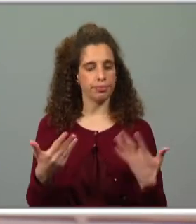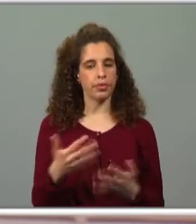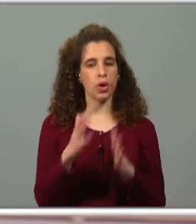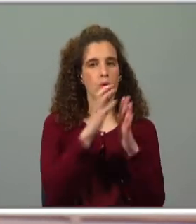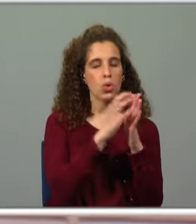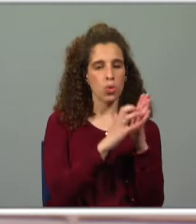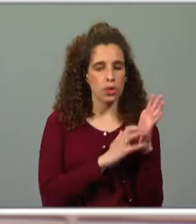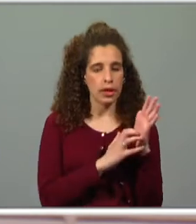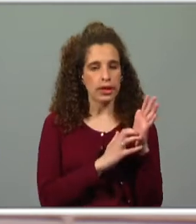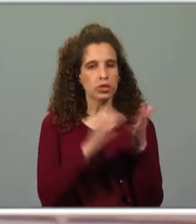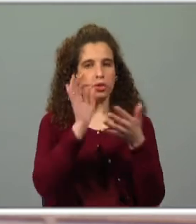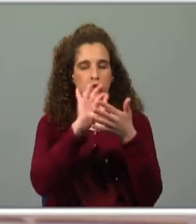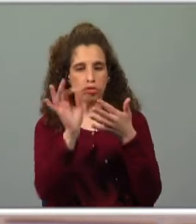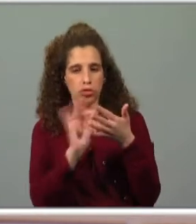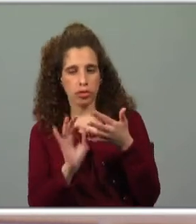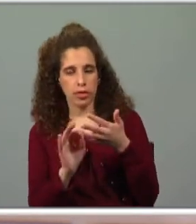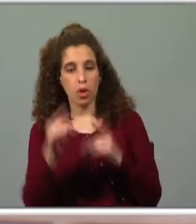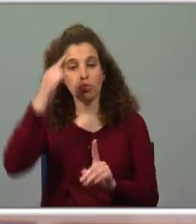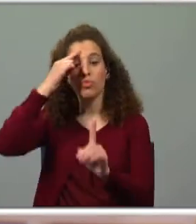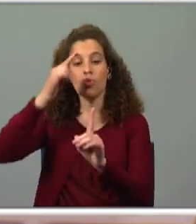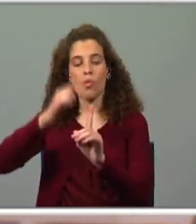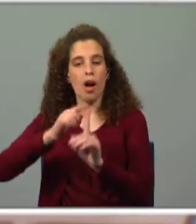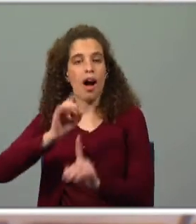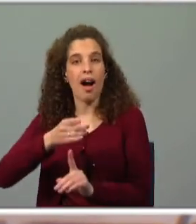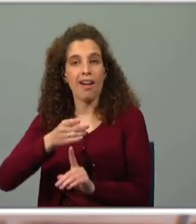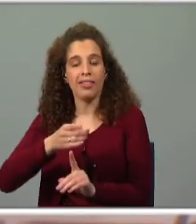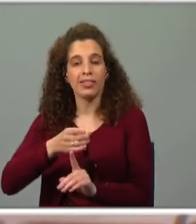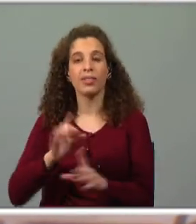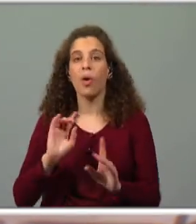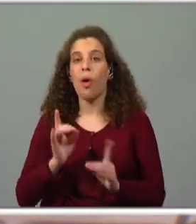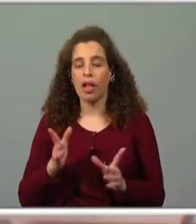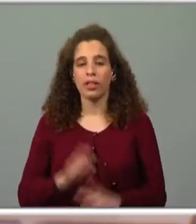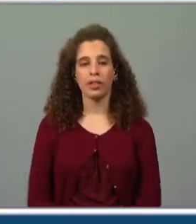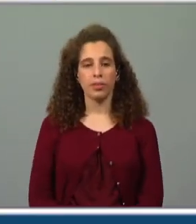texto descritivo tem que ter um objetivo Qual é o objetivo que ele tem o seu 描述性文字必須有目的他的目的是什麼